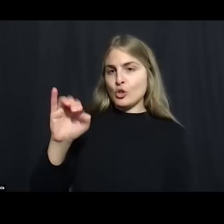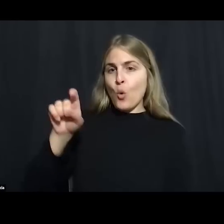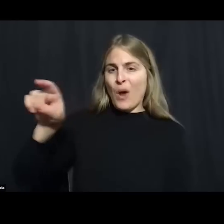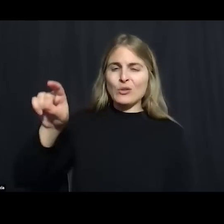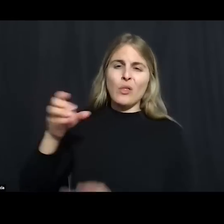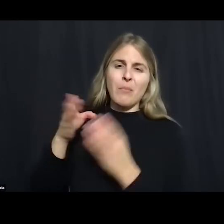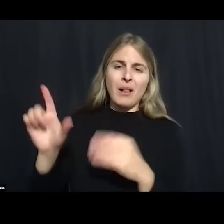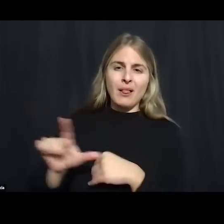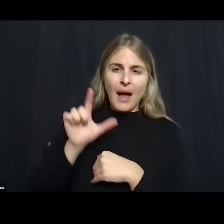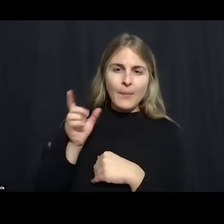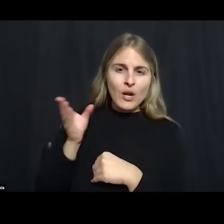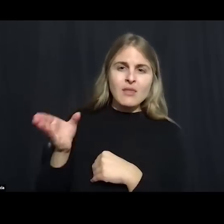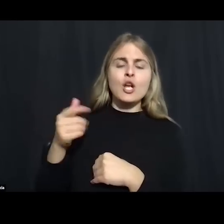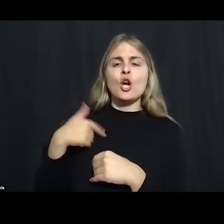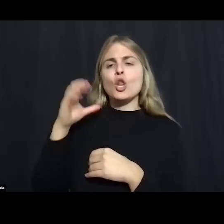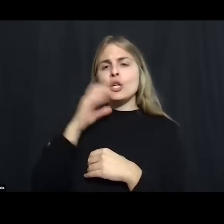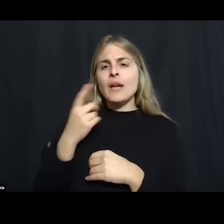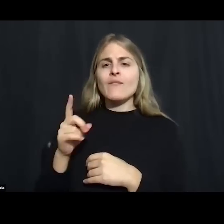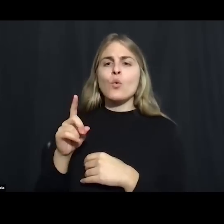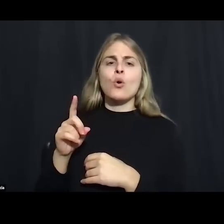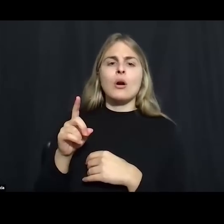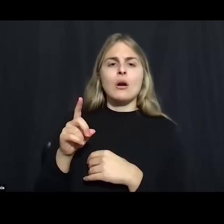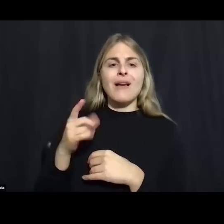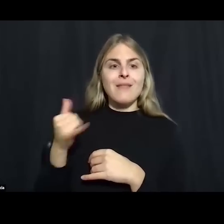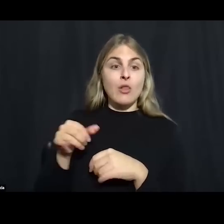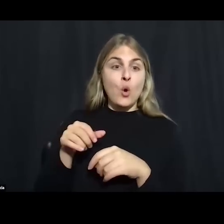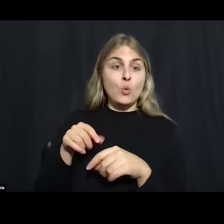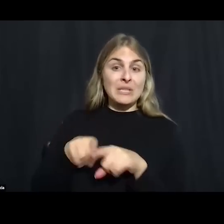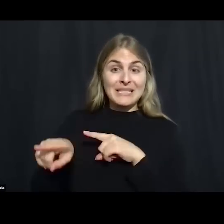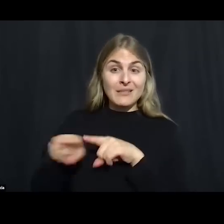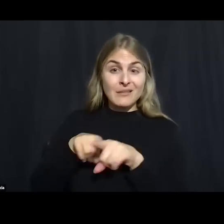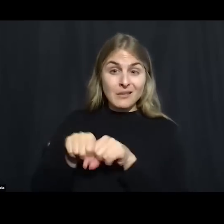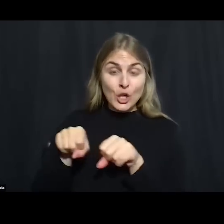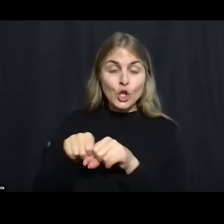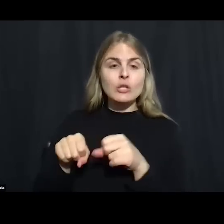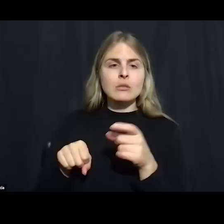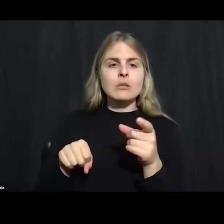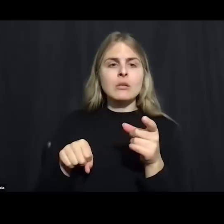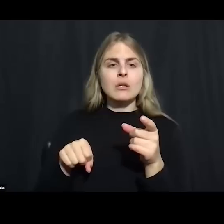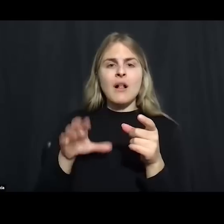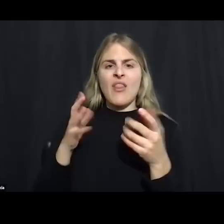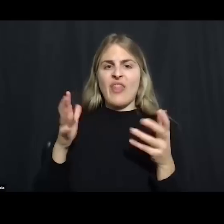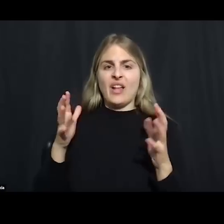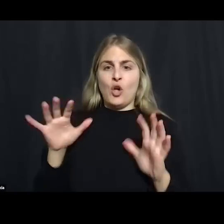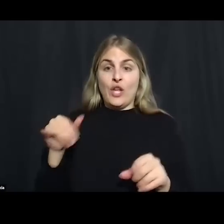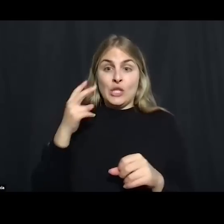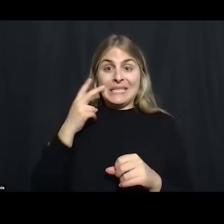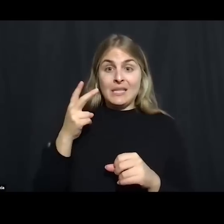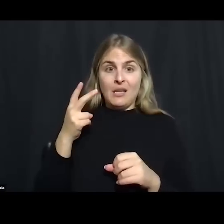para buscar un par de zapatillas amarillas neón. Esas zapatillas fueron todo lo que pudieron ver en su recorrido de alcance, unos días antes,